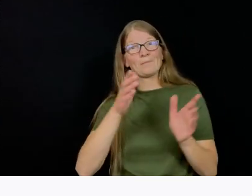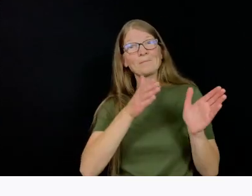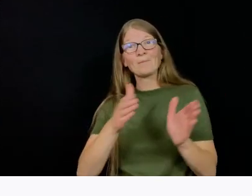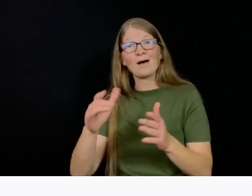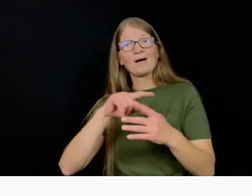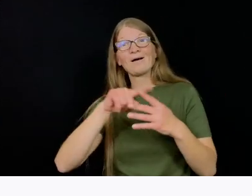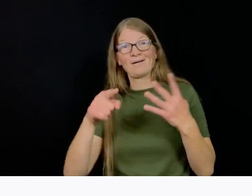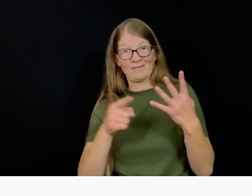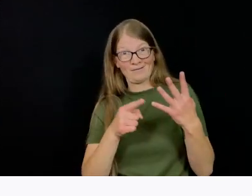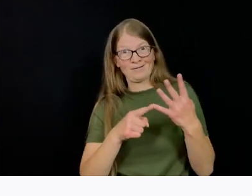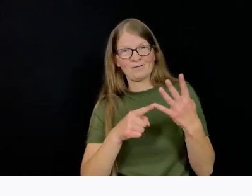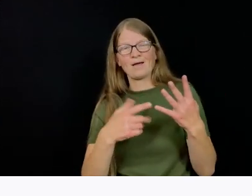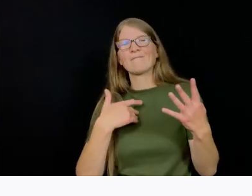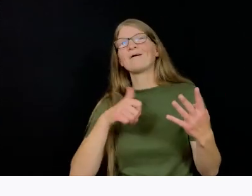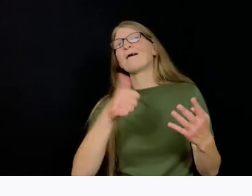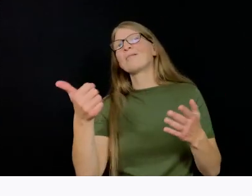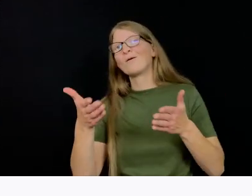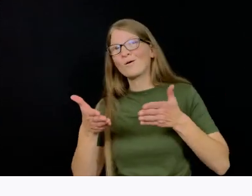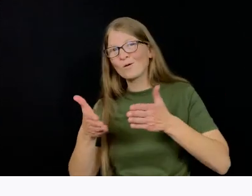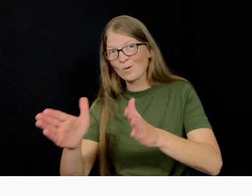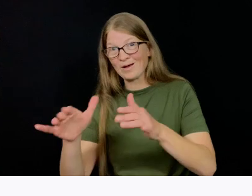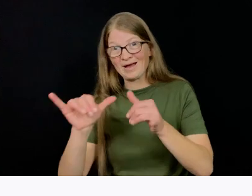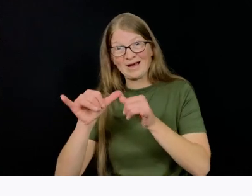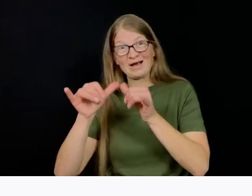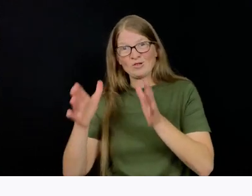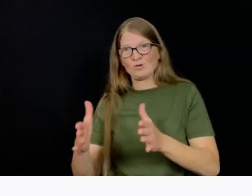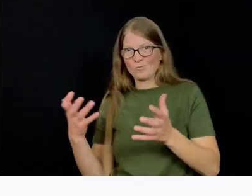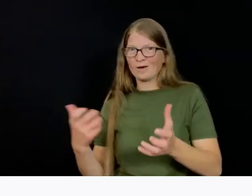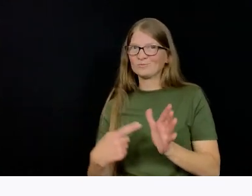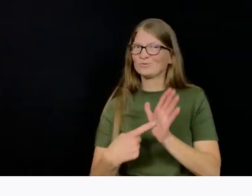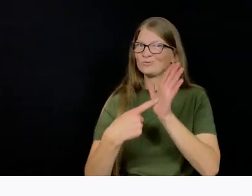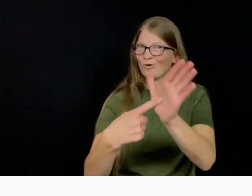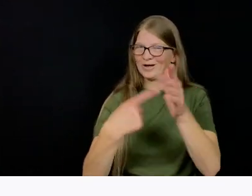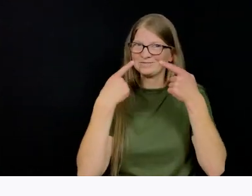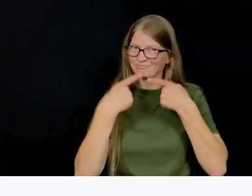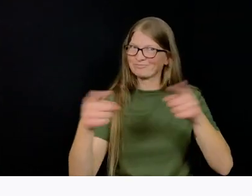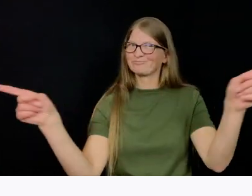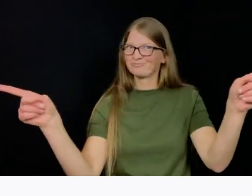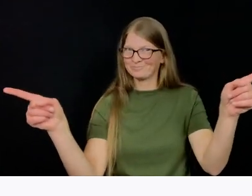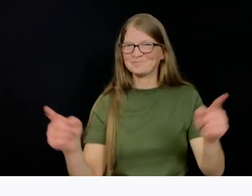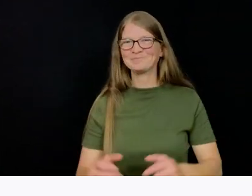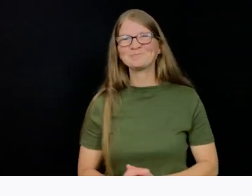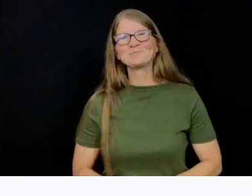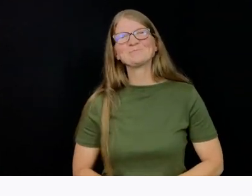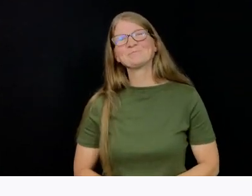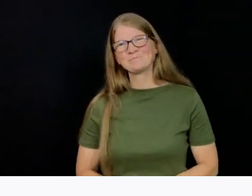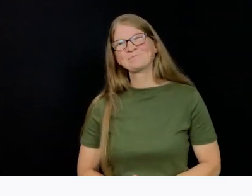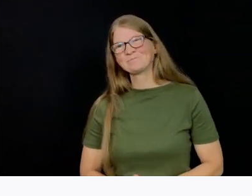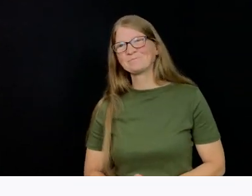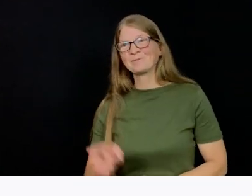كان مهندسونا يعملون عليها ألقوا نظرة (امرأة تصفّر)